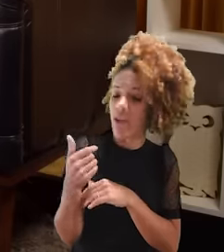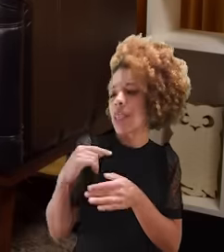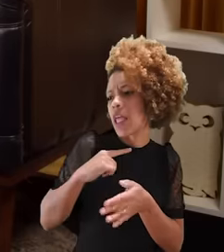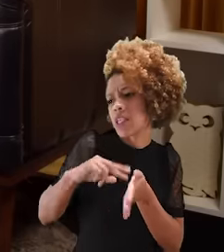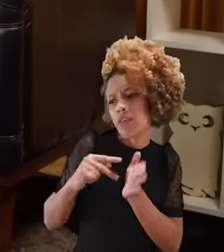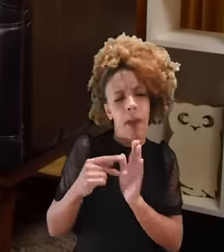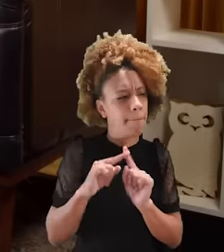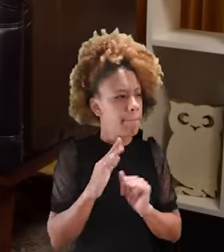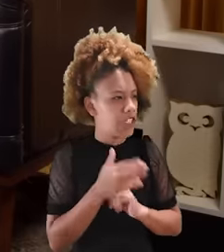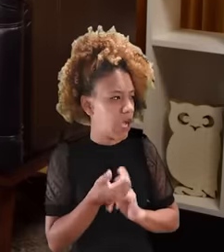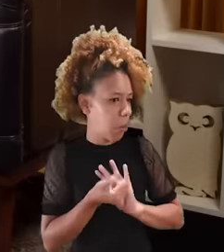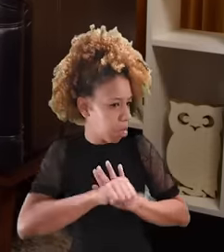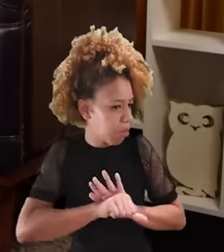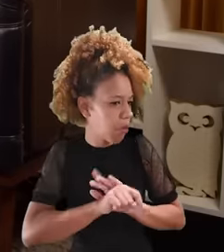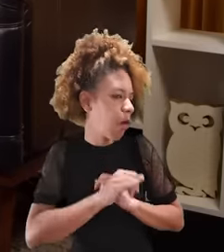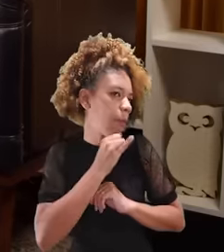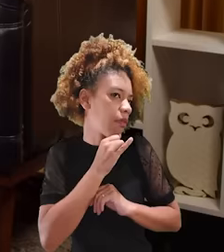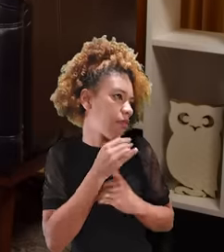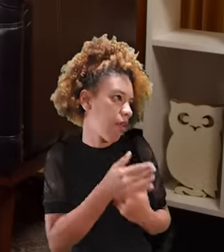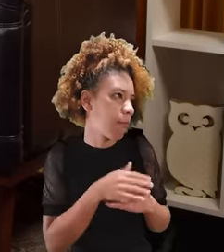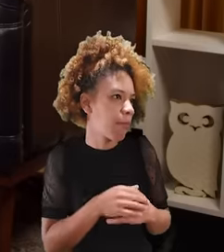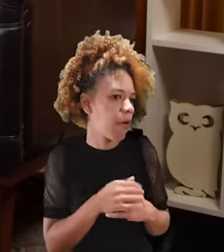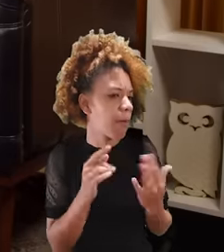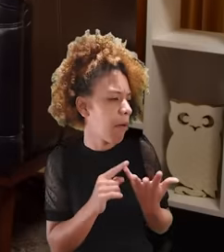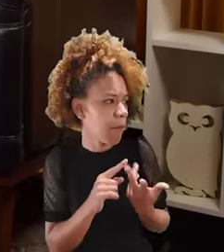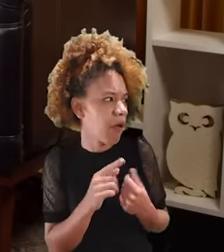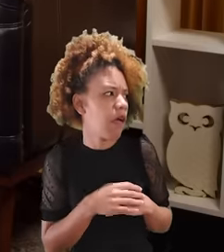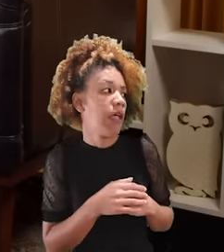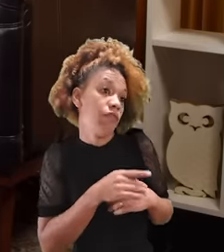tu já se ferrou nessa do tipo assim alguém chegar por porque você me parece uma pessoa muito legal